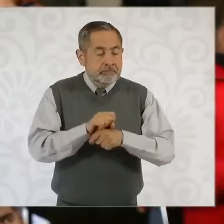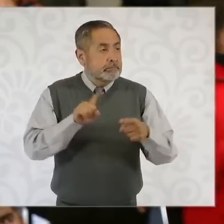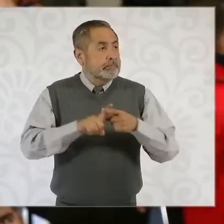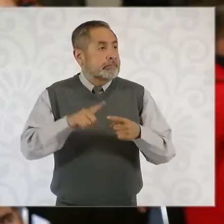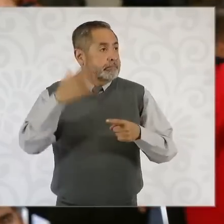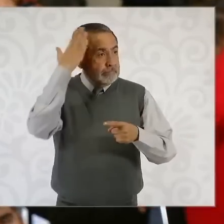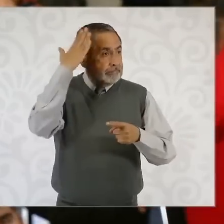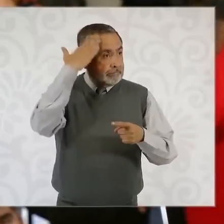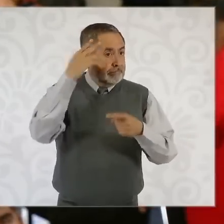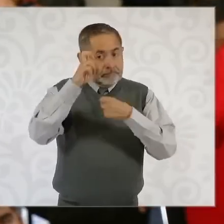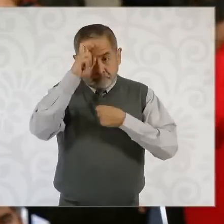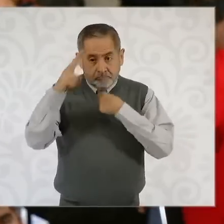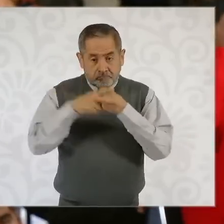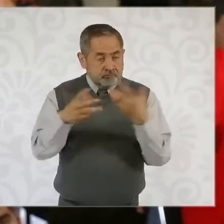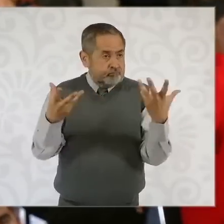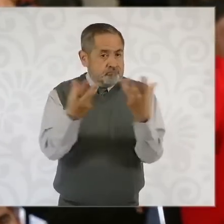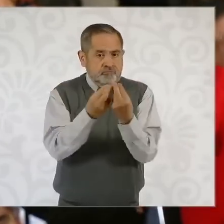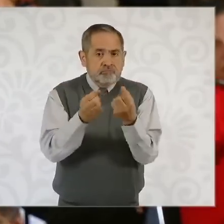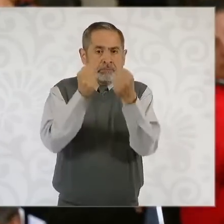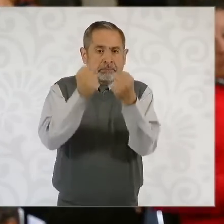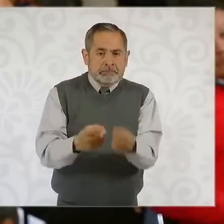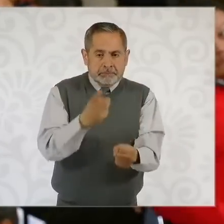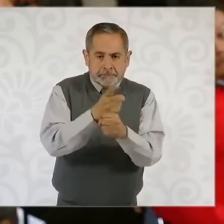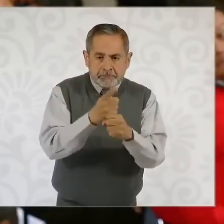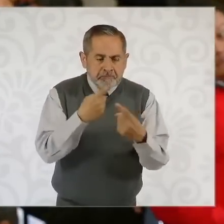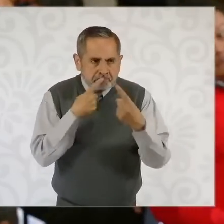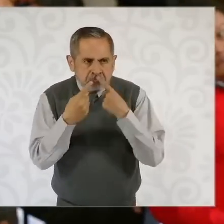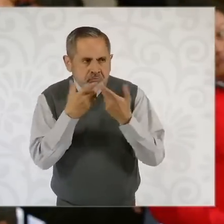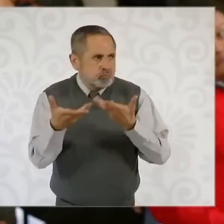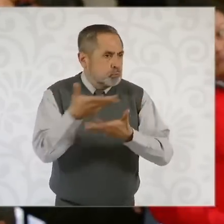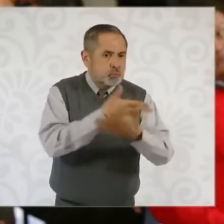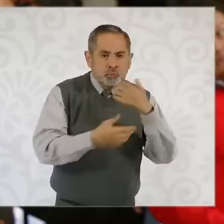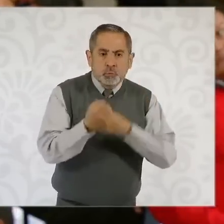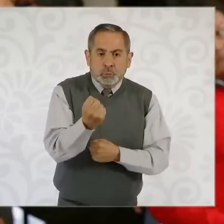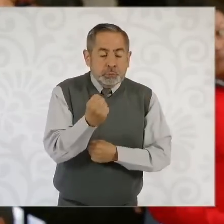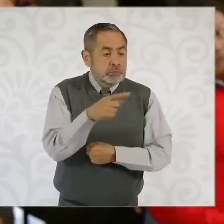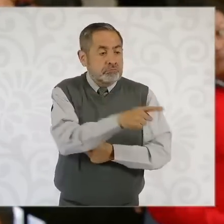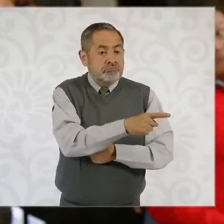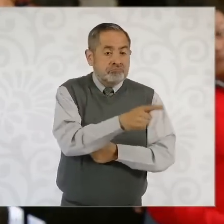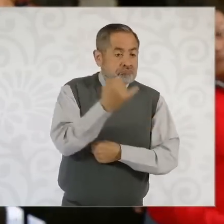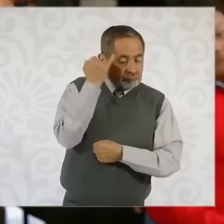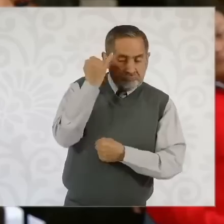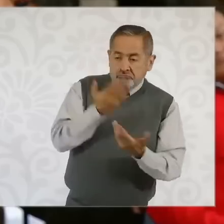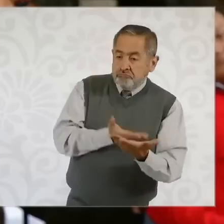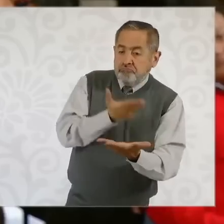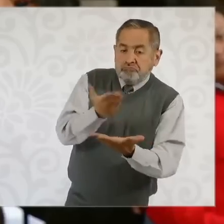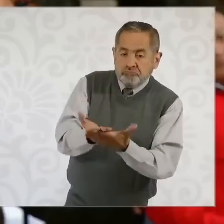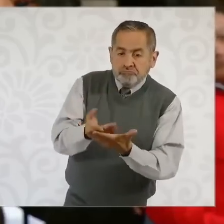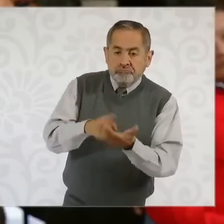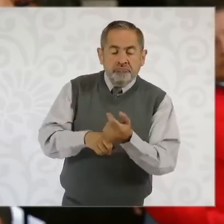cumbre de seguridad y hubo un debate muy fuerte por la propuesta que tienen la Unión Europea y